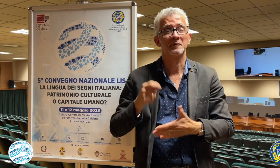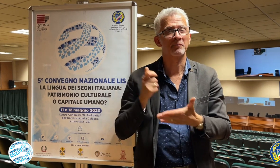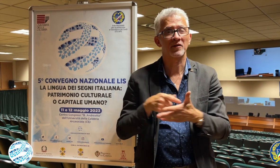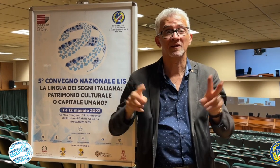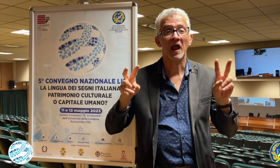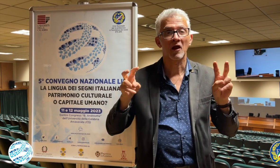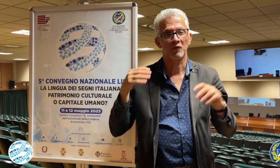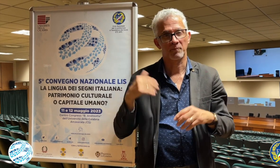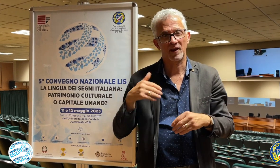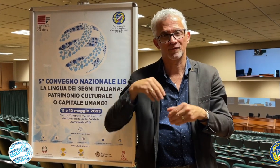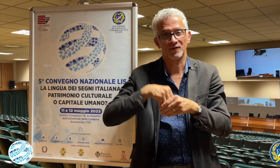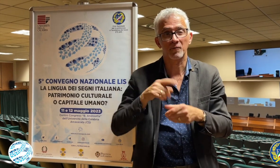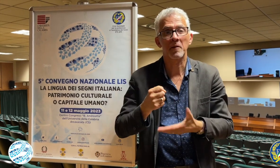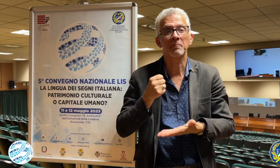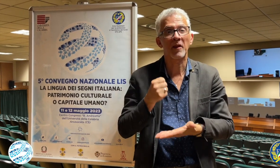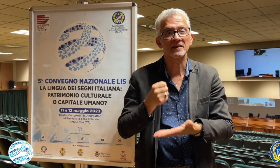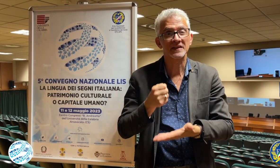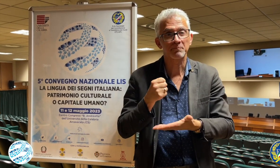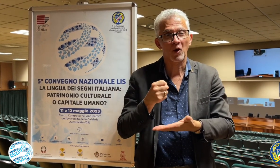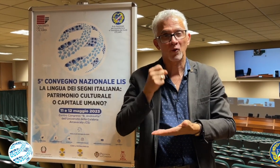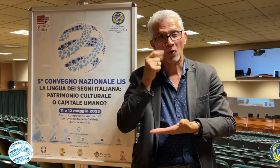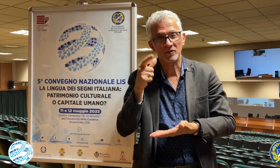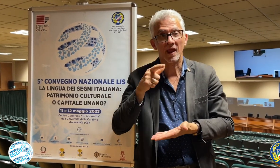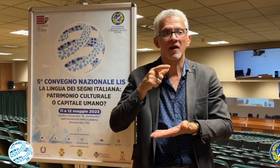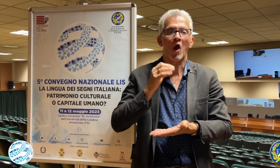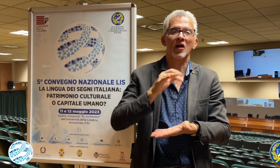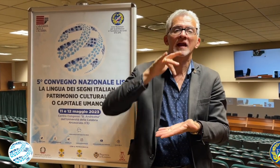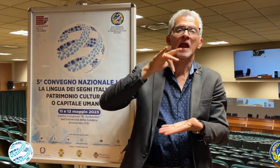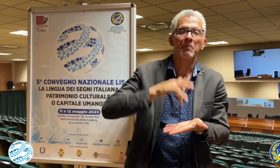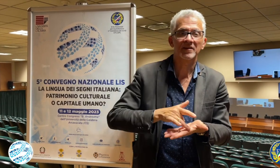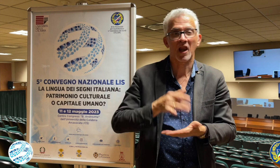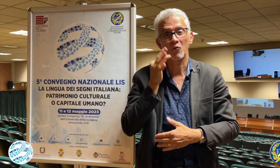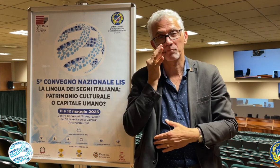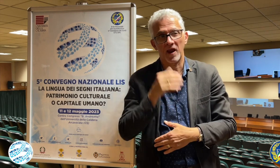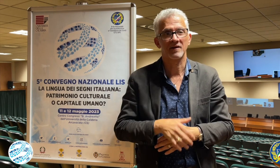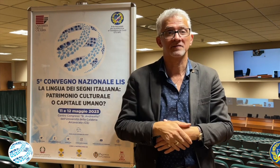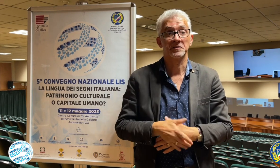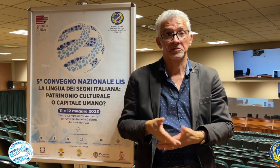Il tema affrontato è di notevole importanza: “La Lingua dei Segni Italiana: patrimonio culturale o capitale umano?”.